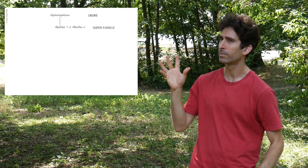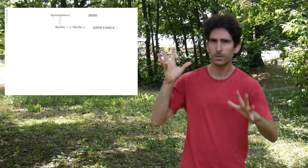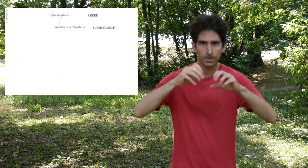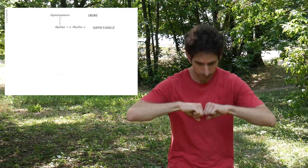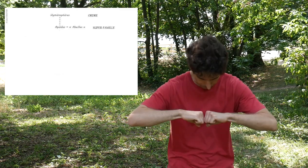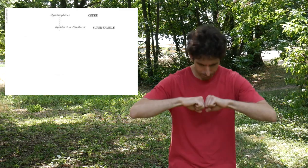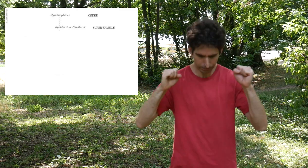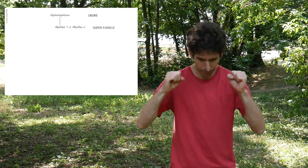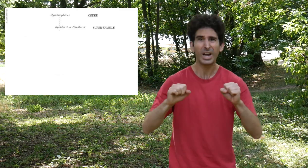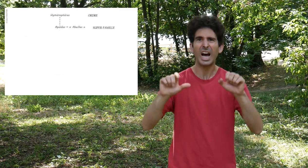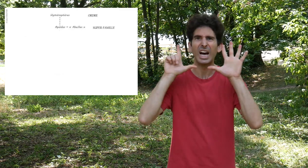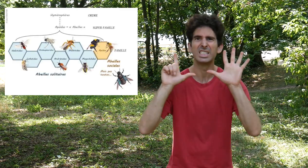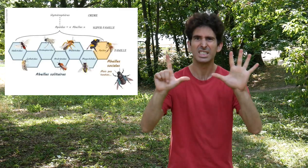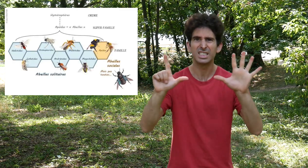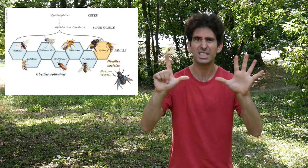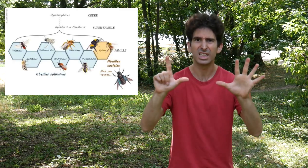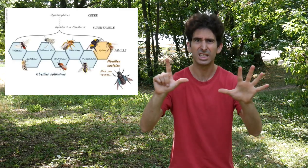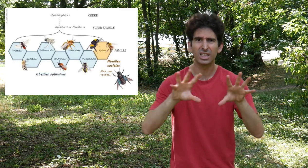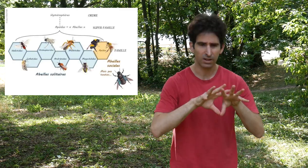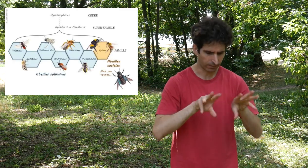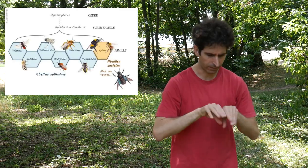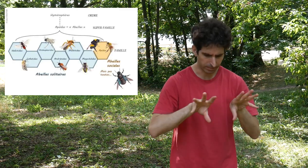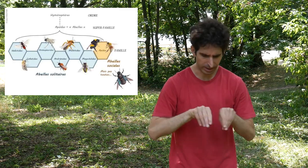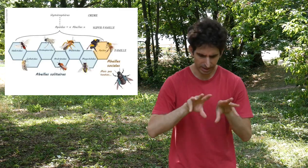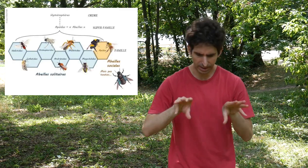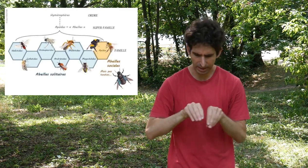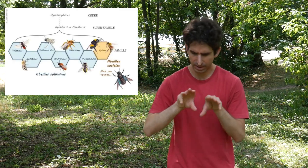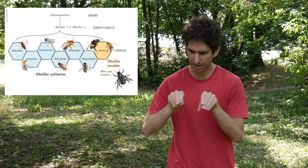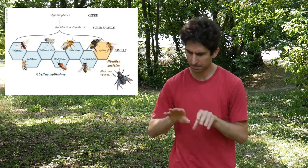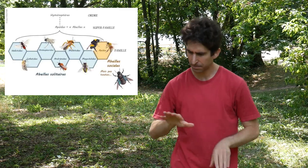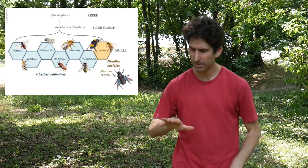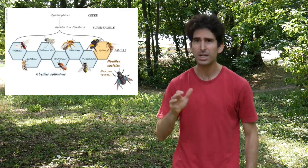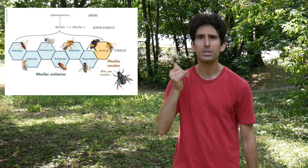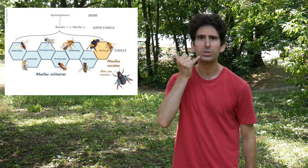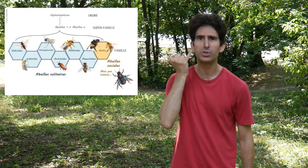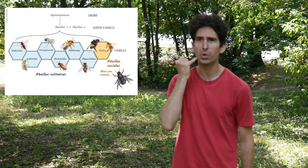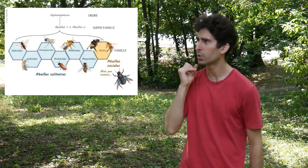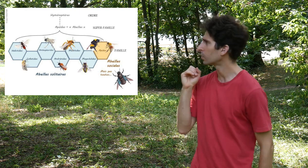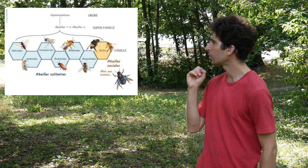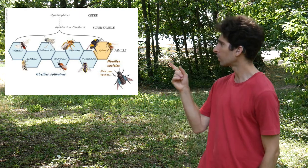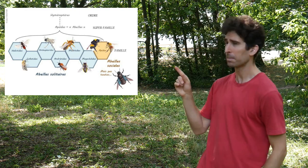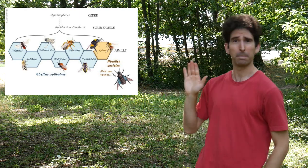Ils regroupent 7 familles. Celle en jaune